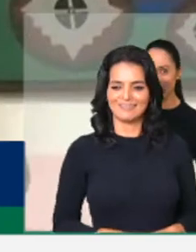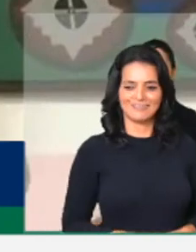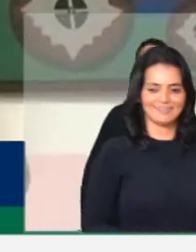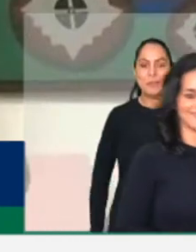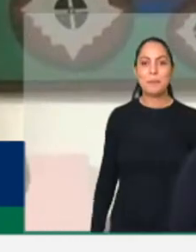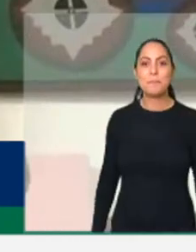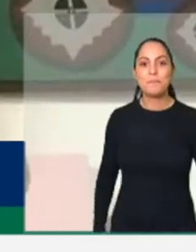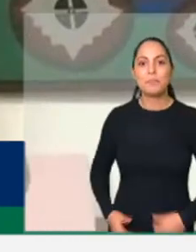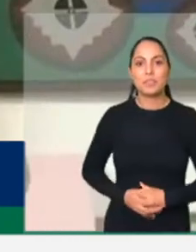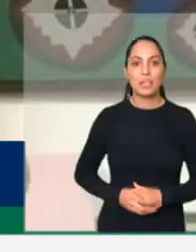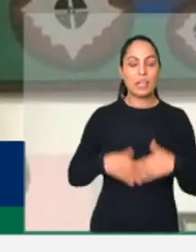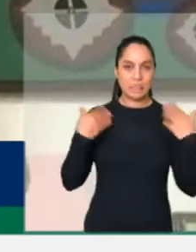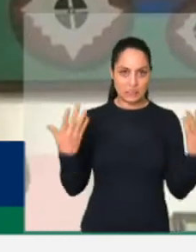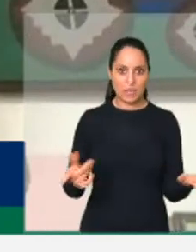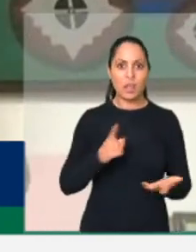TRABALHADORAS DOMÀSTICAS QUE... ESTÁ CONOSCO